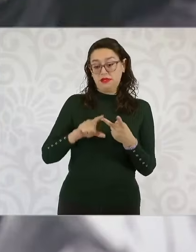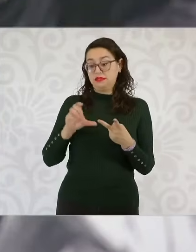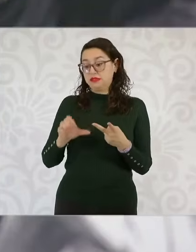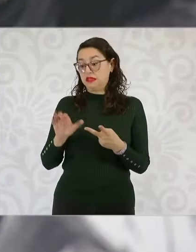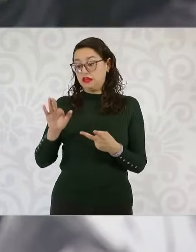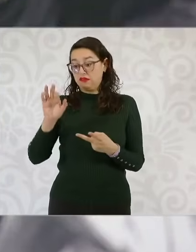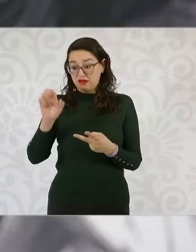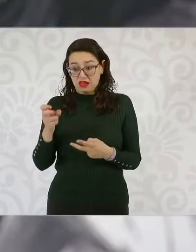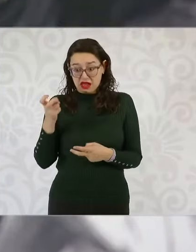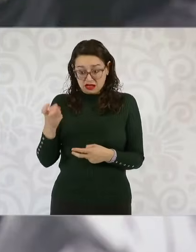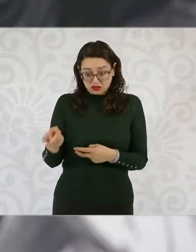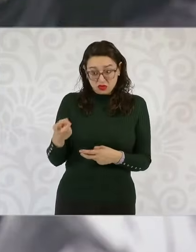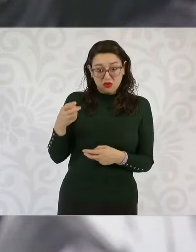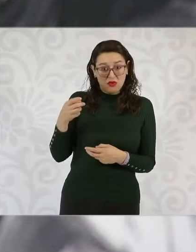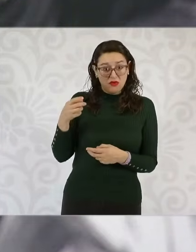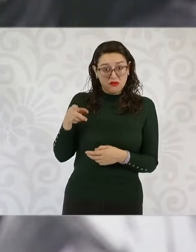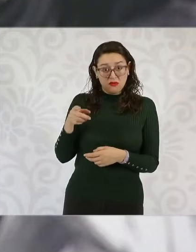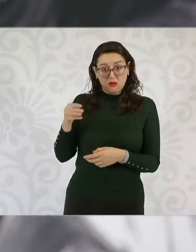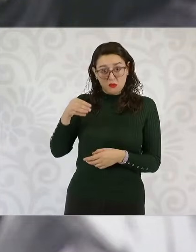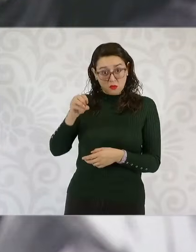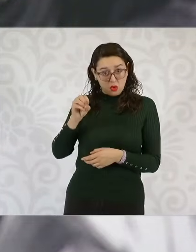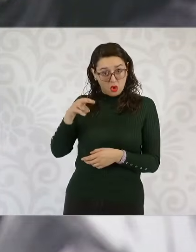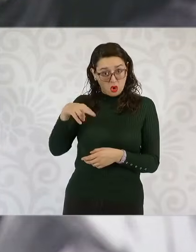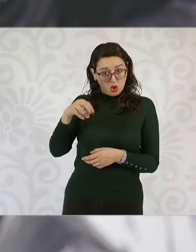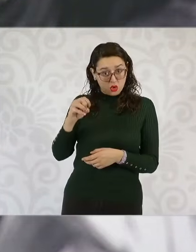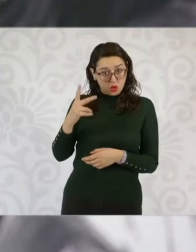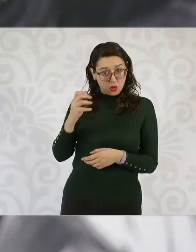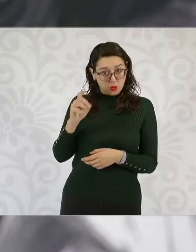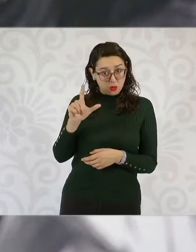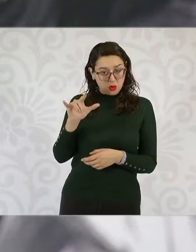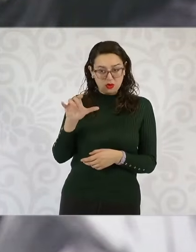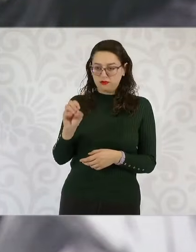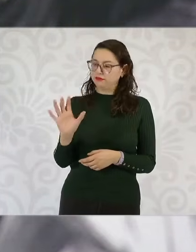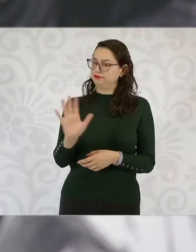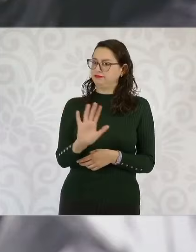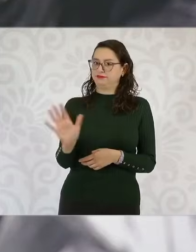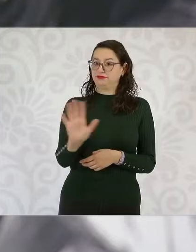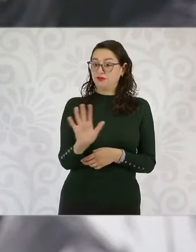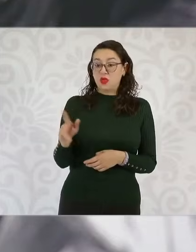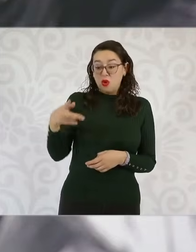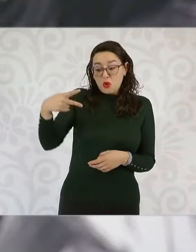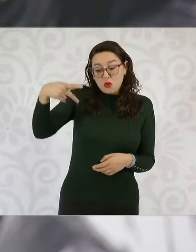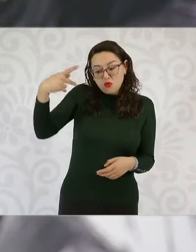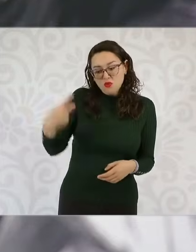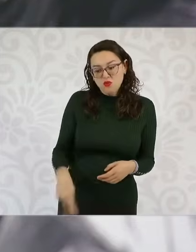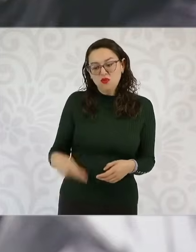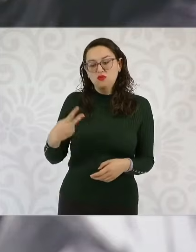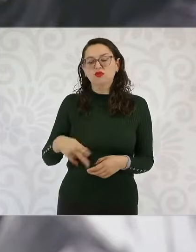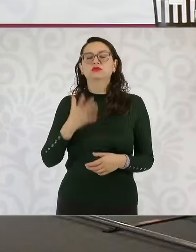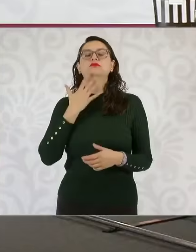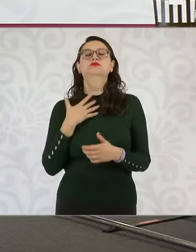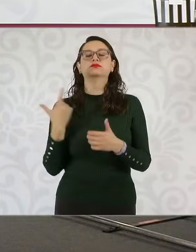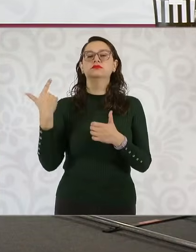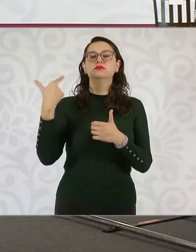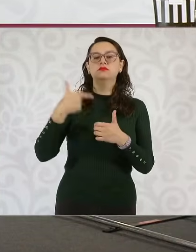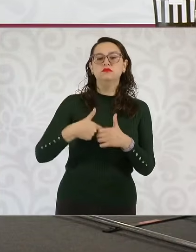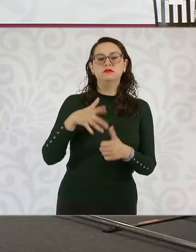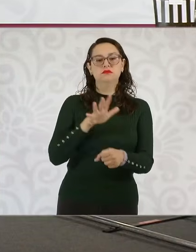monopólicas ya que Pemex garantiza la estabilidad del suministro de combustibles fortaleciendo la